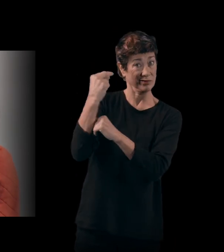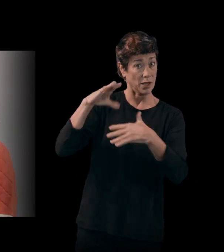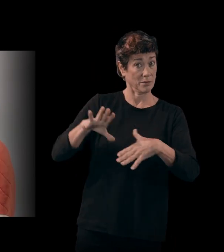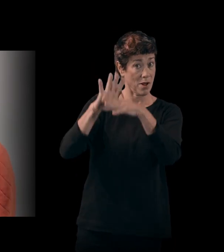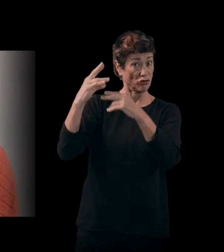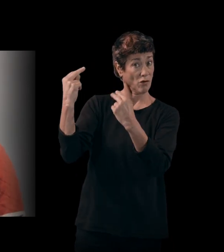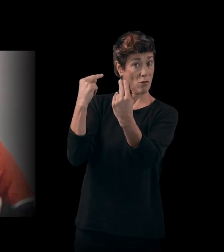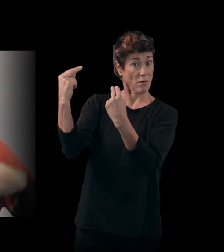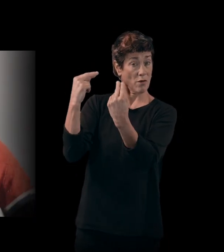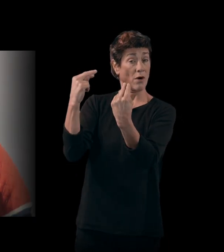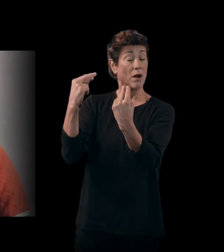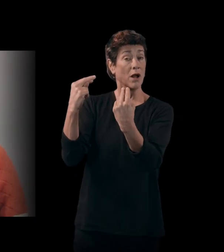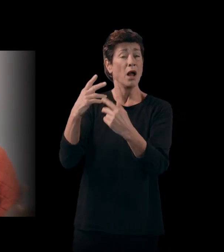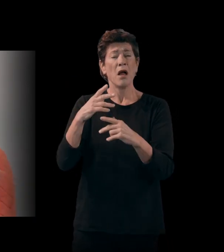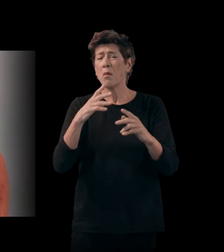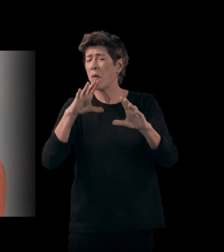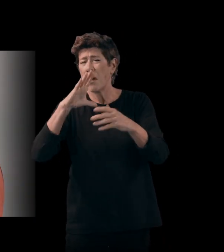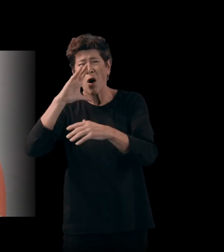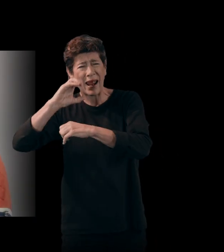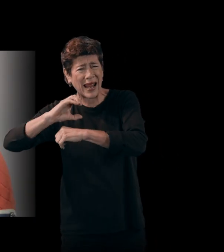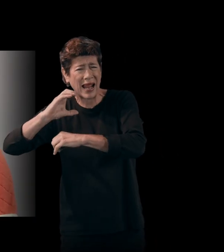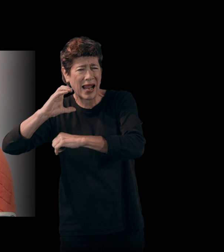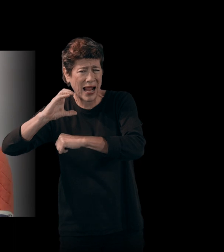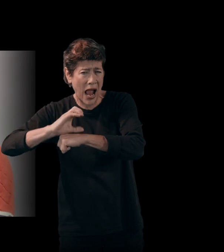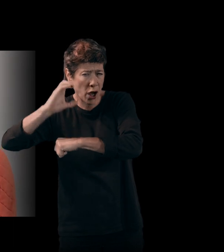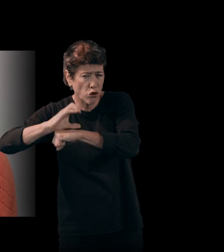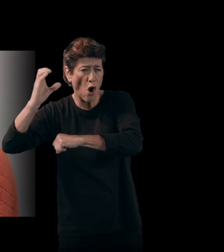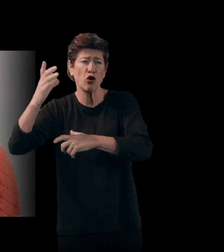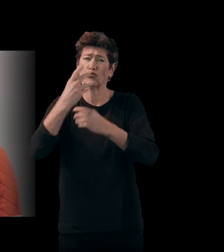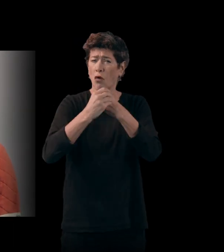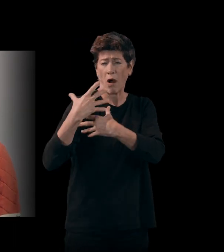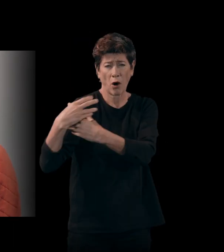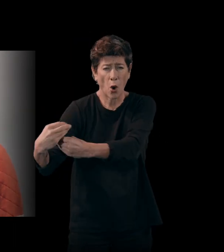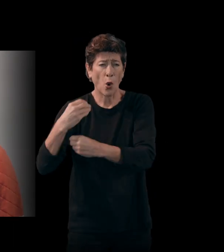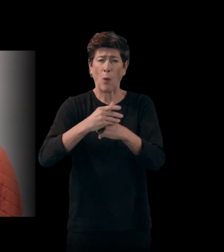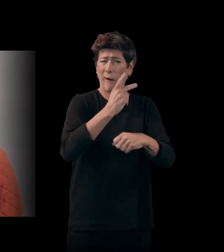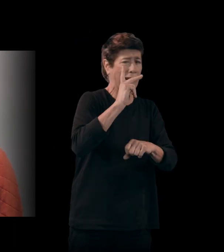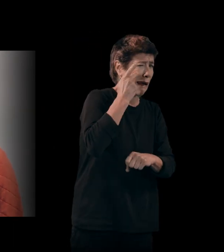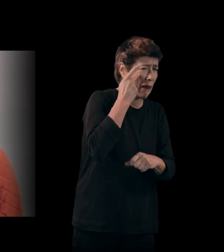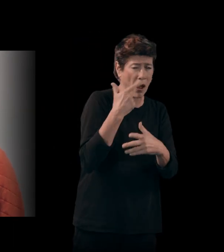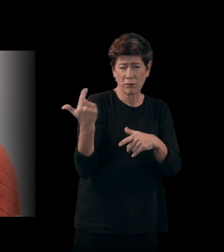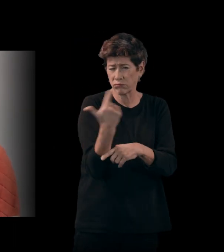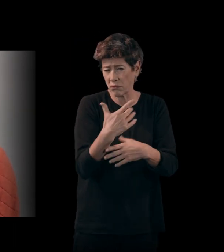Et d'ailleurs côté Caldoches, côté Kanaks, à chaque fois que nous étions reçus, et la question de la réception en Nouvelle-Calédonie, elle est très forte.